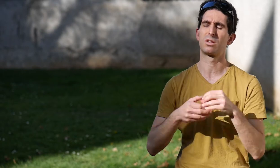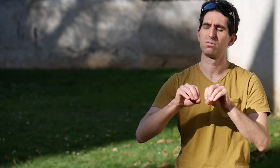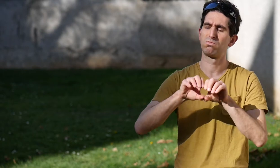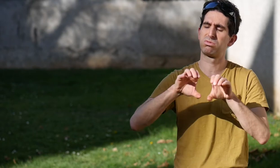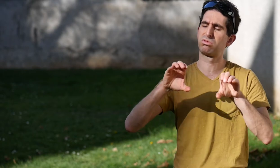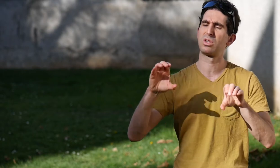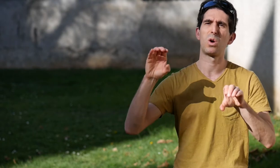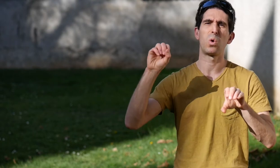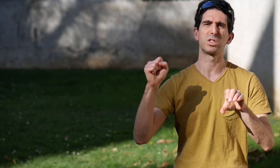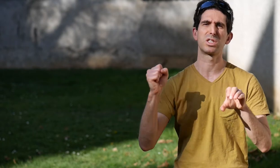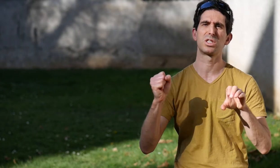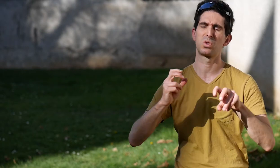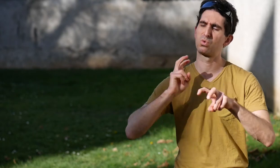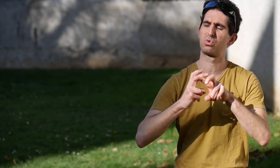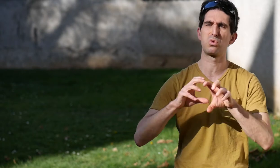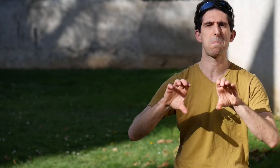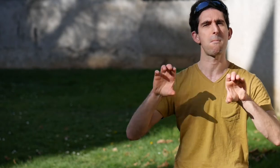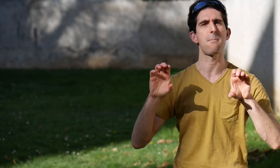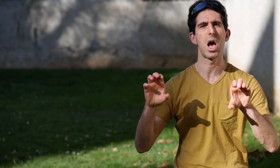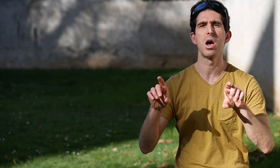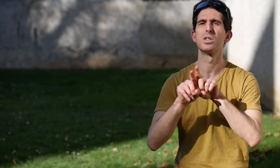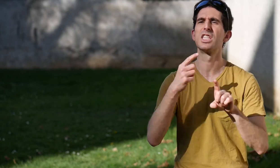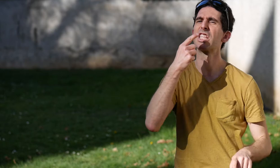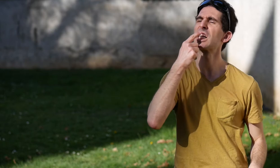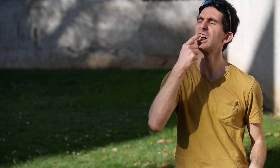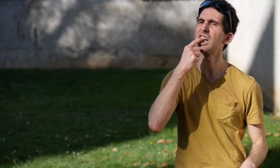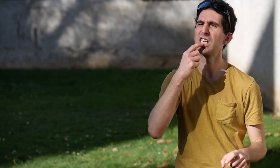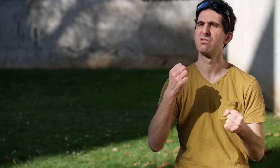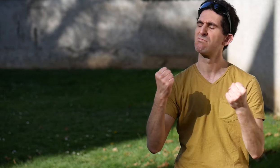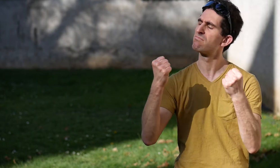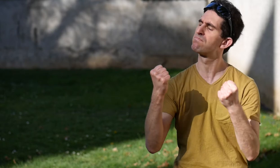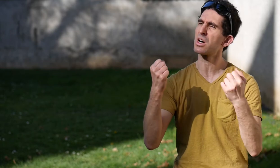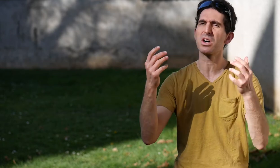pour avoir des os denses ainsi que des dents solides.